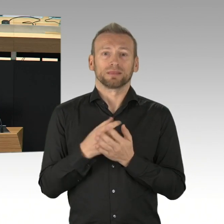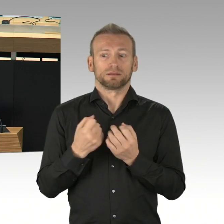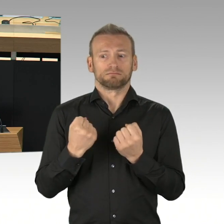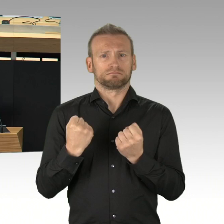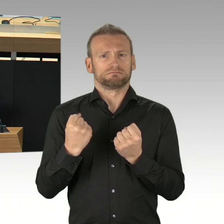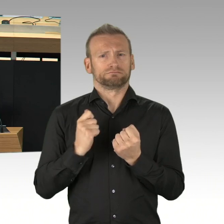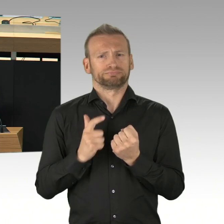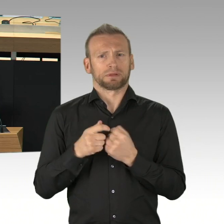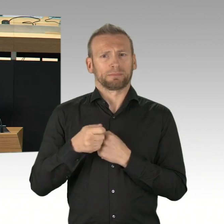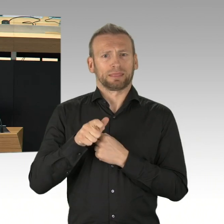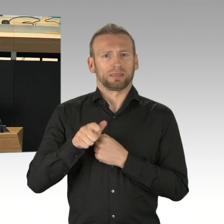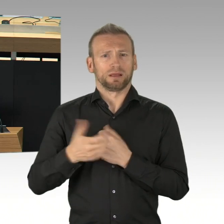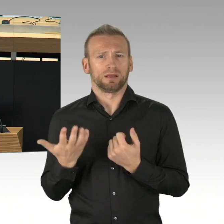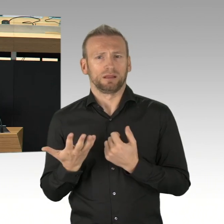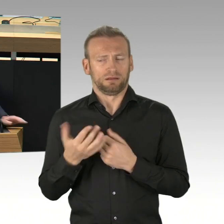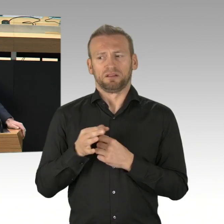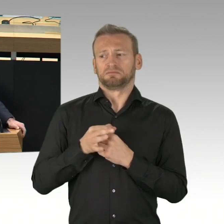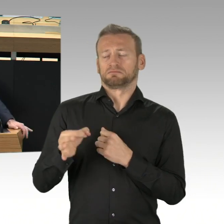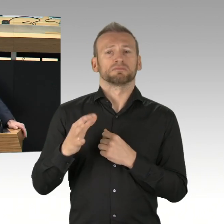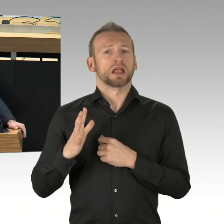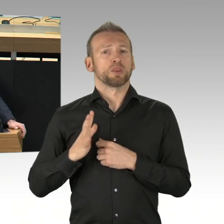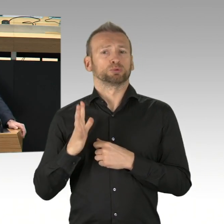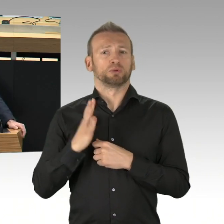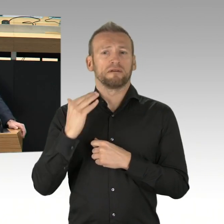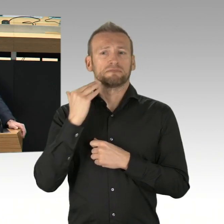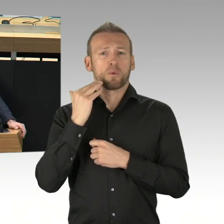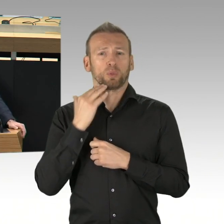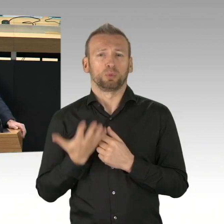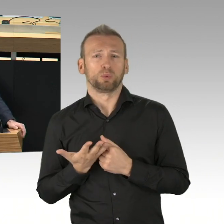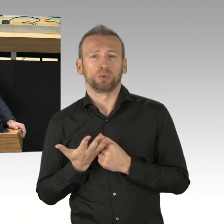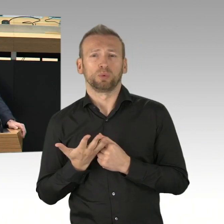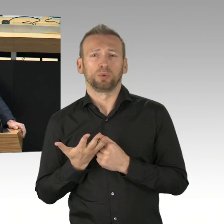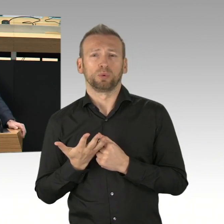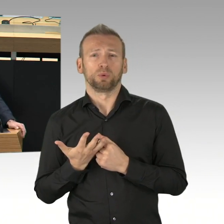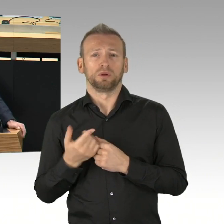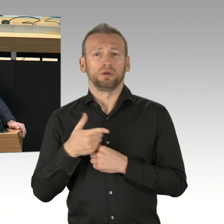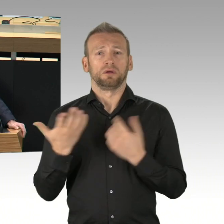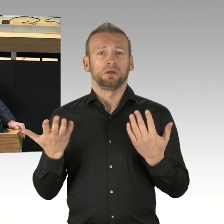(Beifall) Meine Damen und Herren von der Linkskoalition,